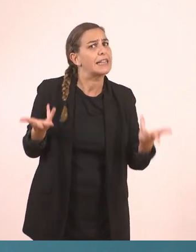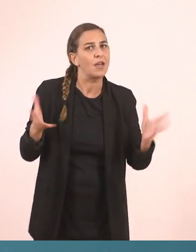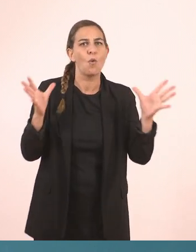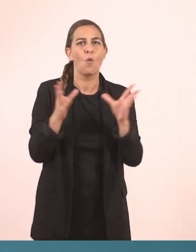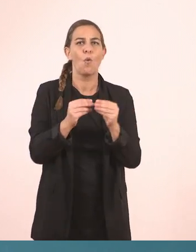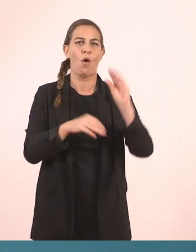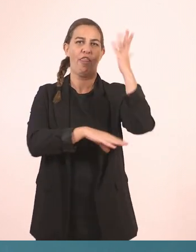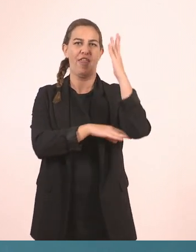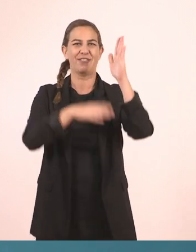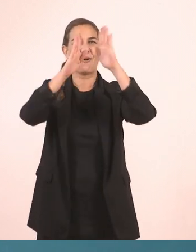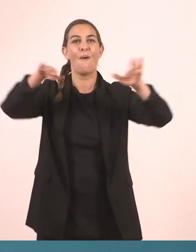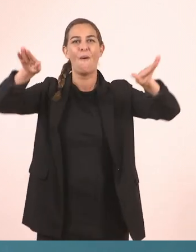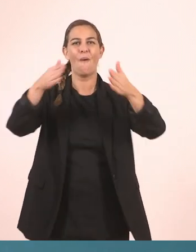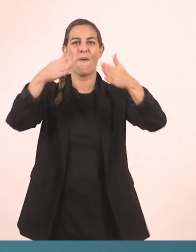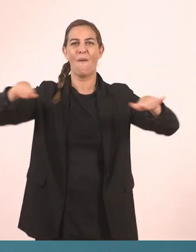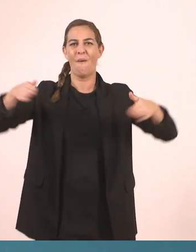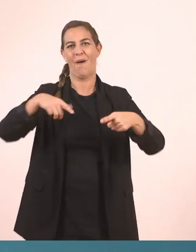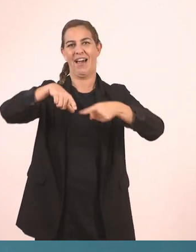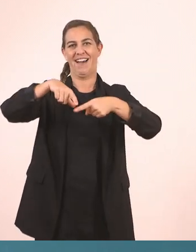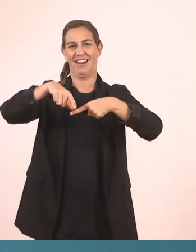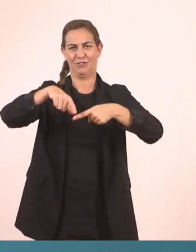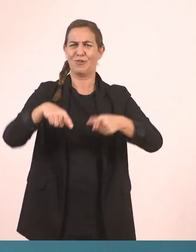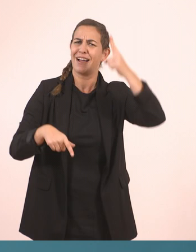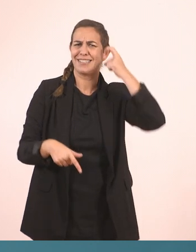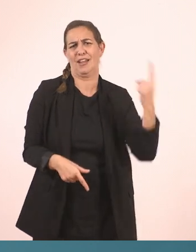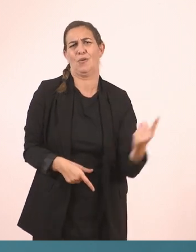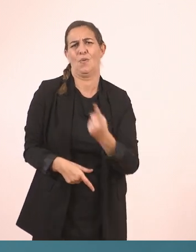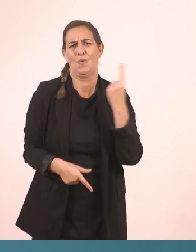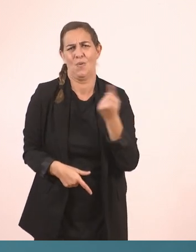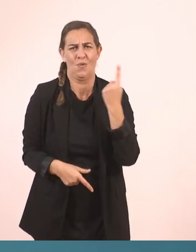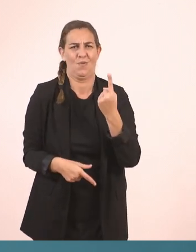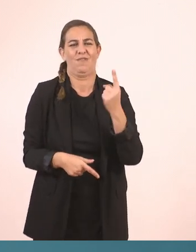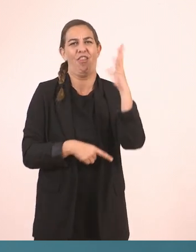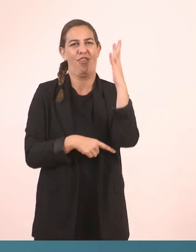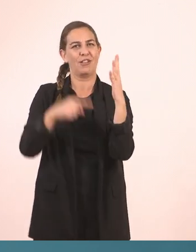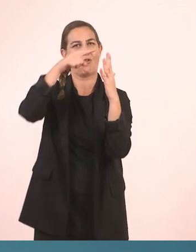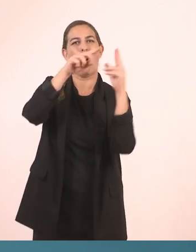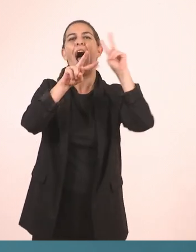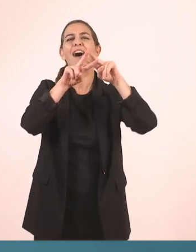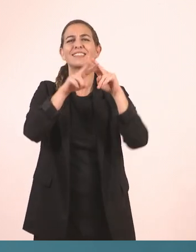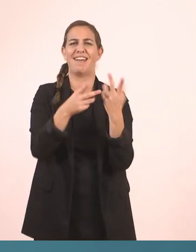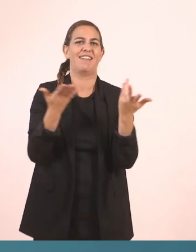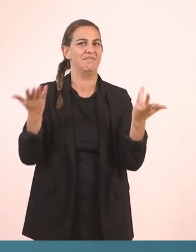Το δέντρο που το στολίζουμε με το αστέρι ψηλά. Χριστούγεννα - κάλαντα.